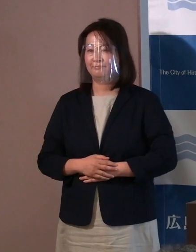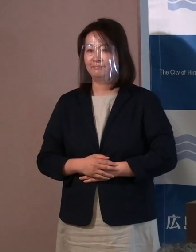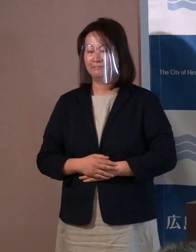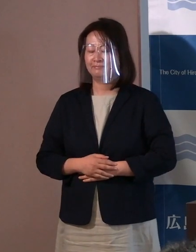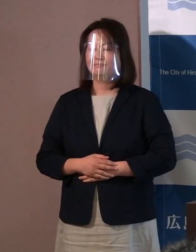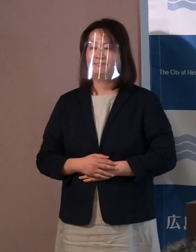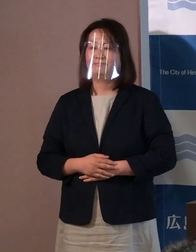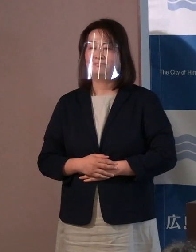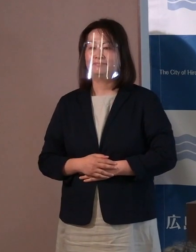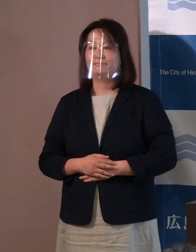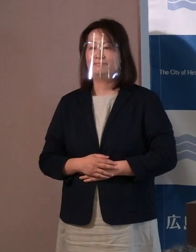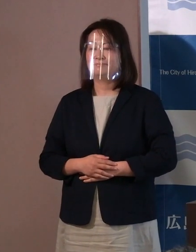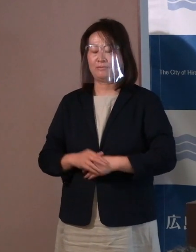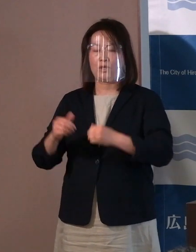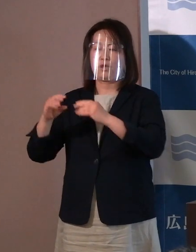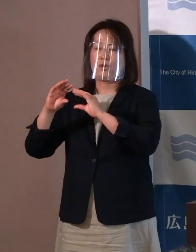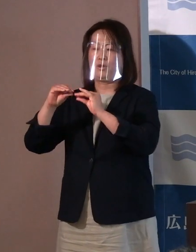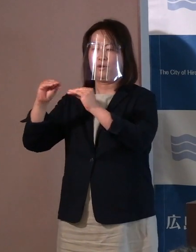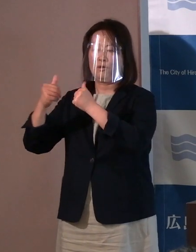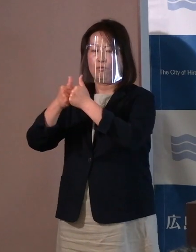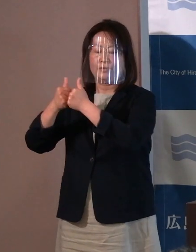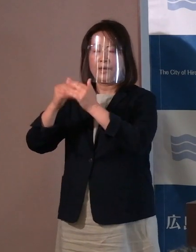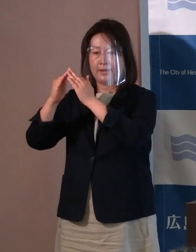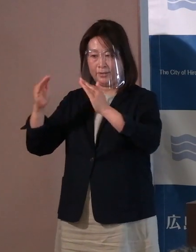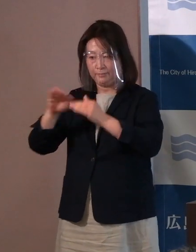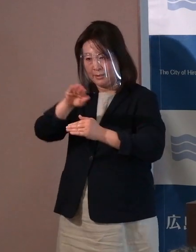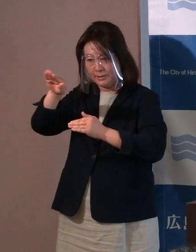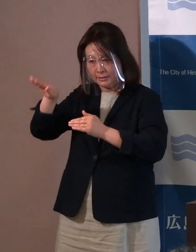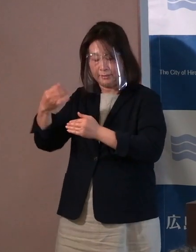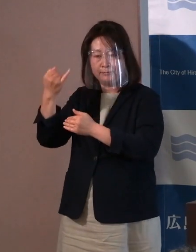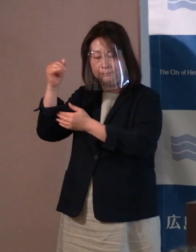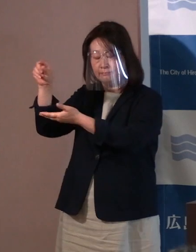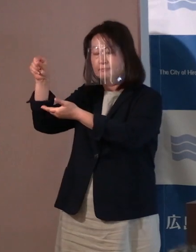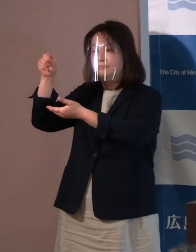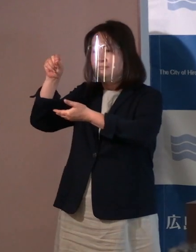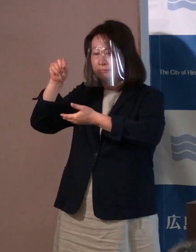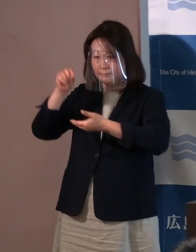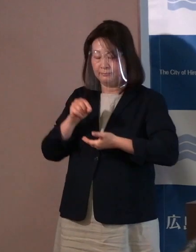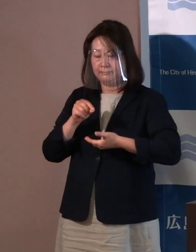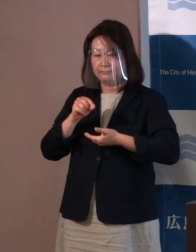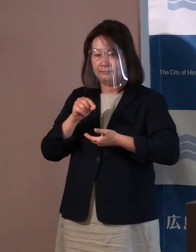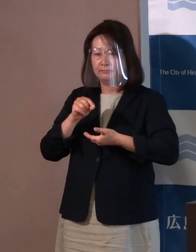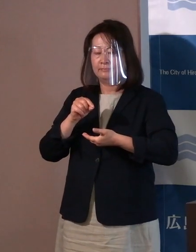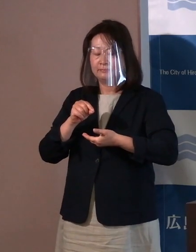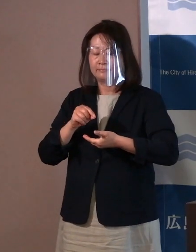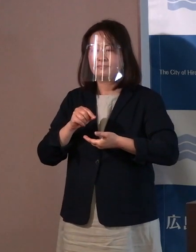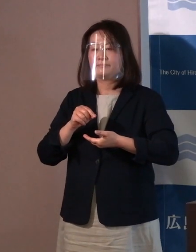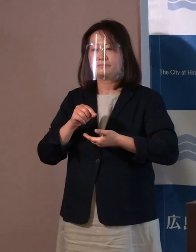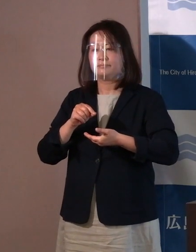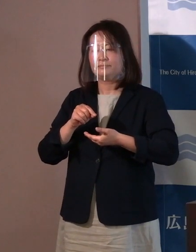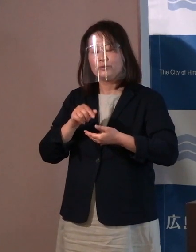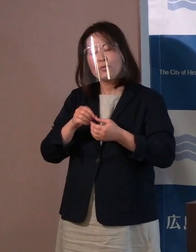懇談会メンバーの皆様から頂いた 貴重な意見なども踏まえながら､